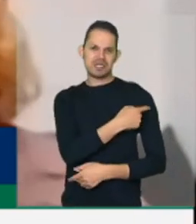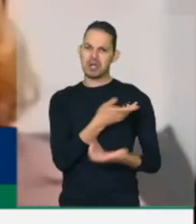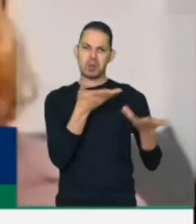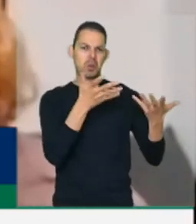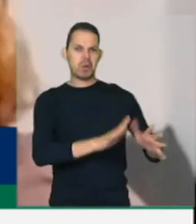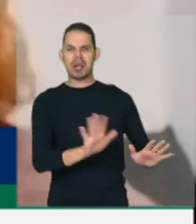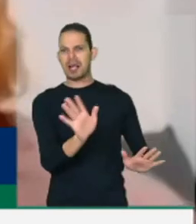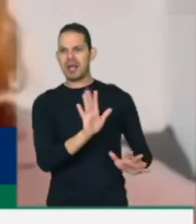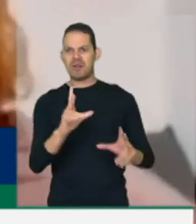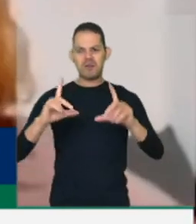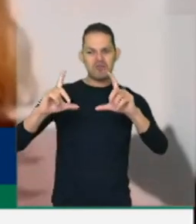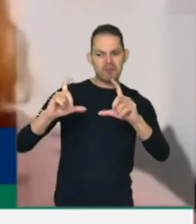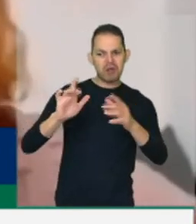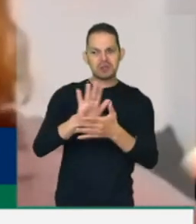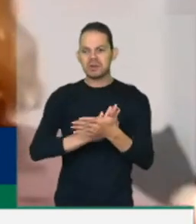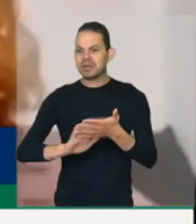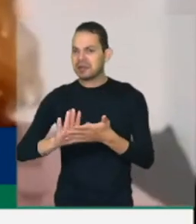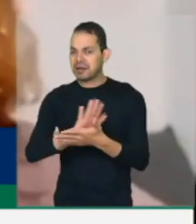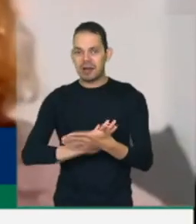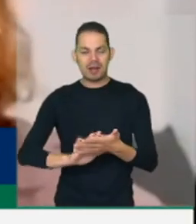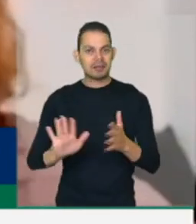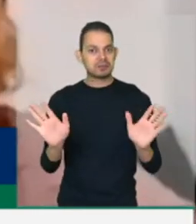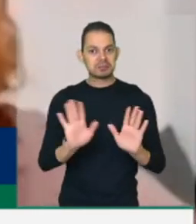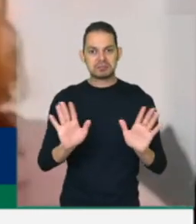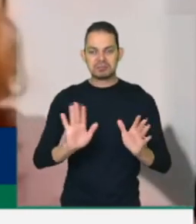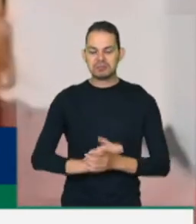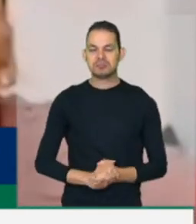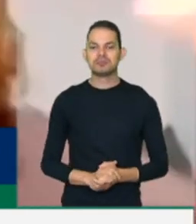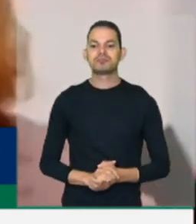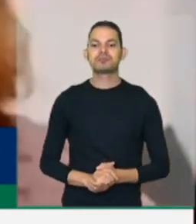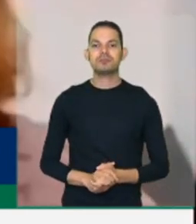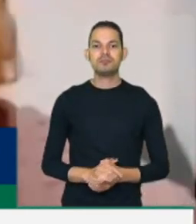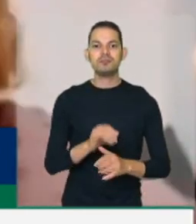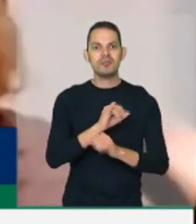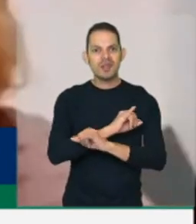SEQUER TIROU UMA FOTO PARA DIZER ÀS PESSOAS TOMEM A VACINA COMO TODOS OS CHEFES DE